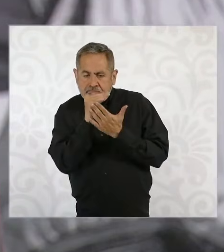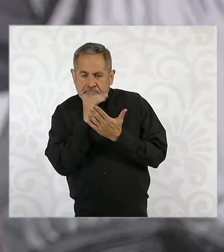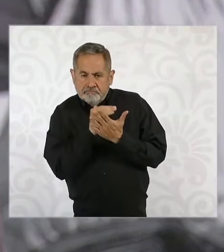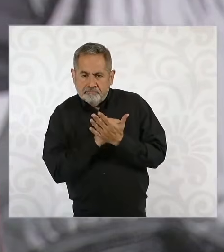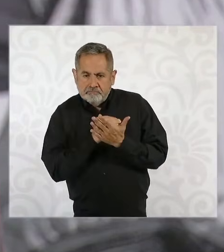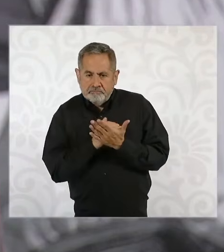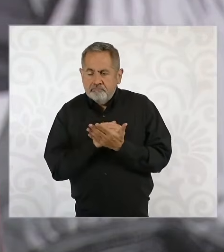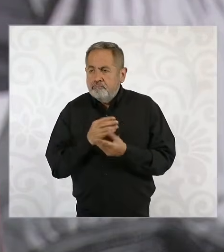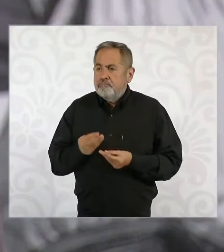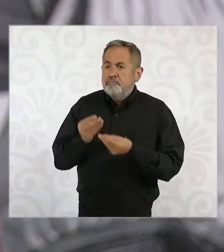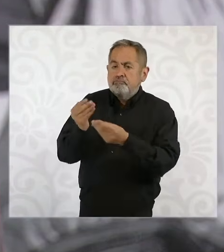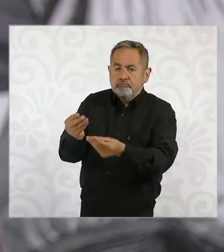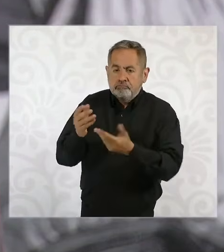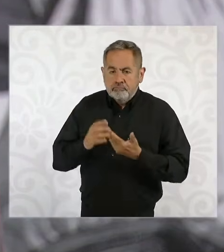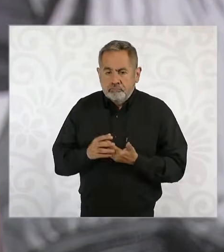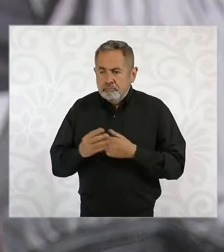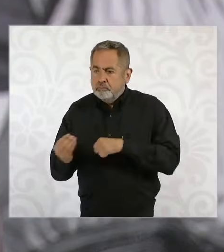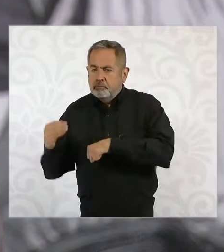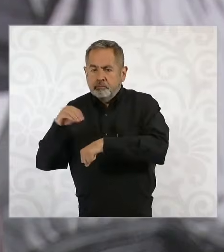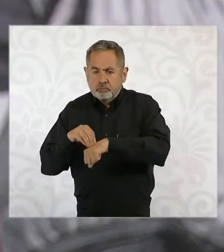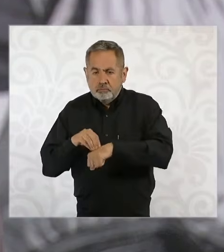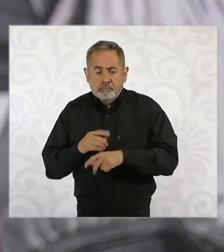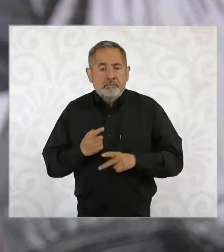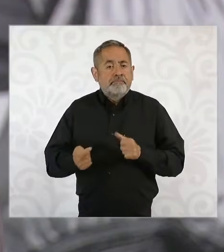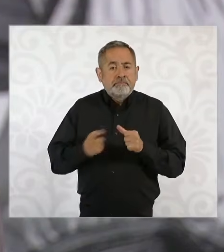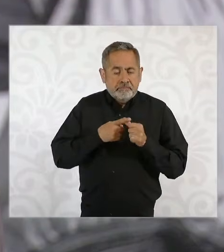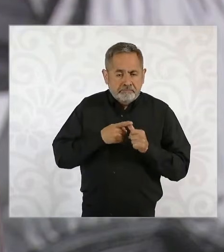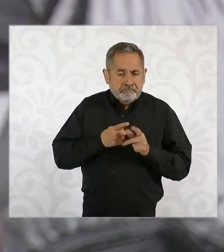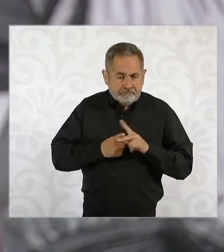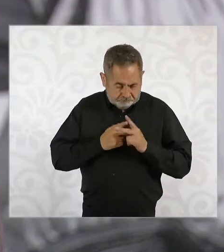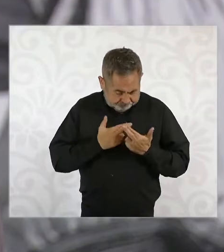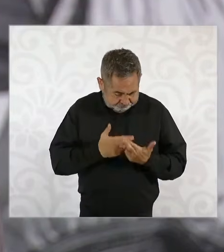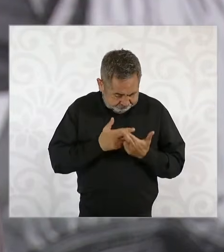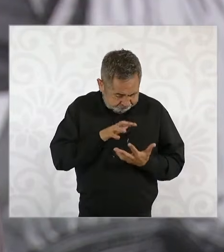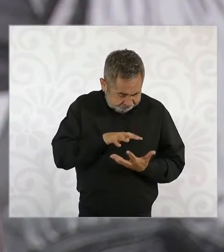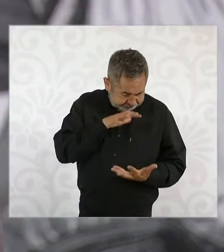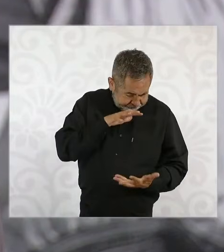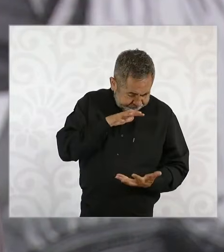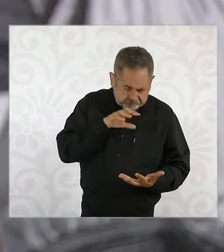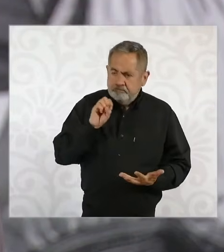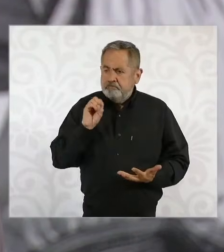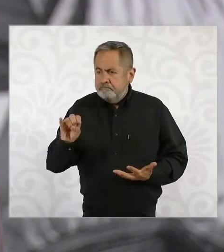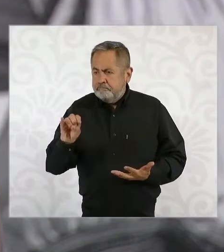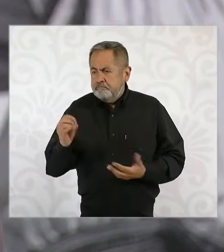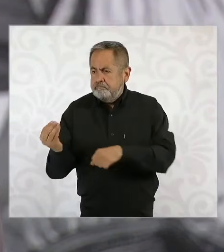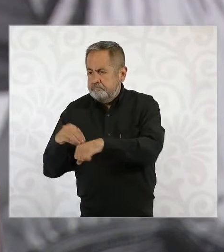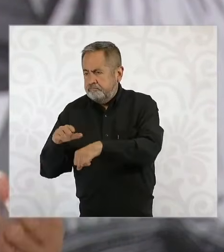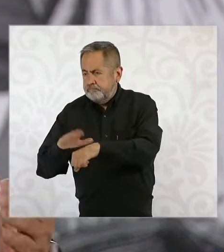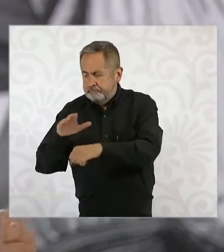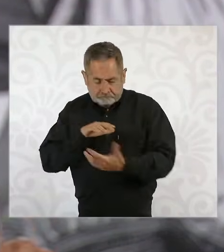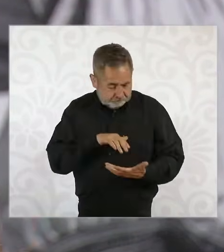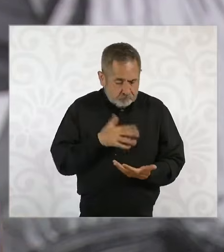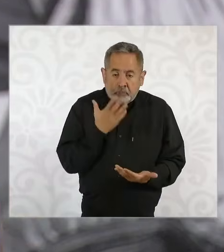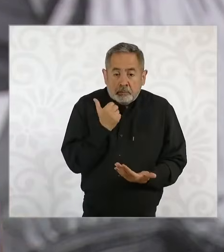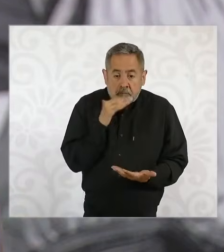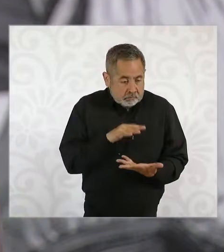se hacen estos incrementos? en cualquier materia, incluyendo en la que usted a usted se refiere. Eh,